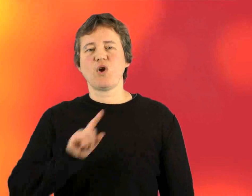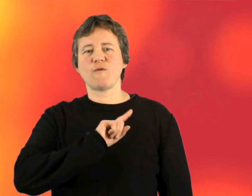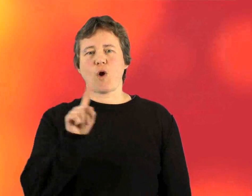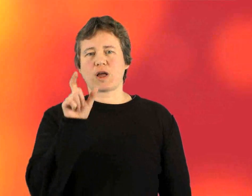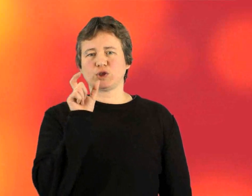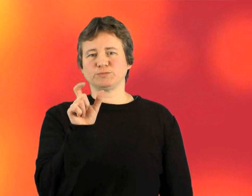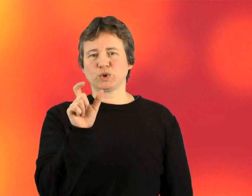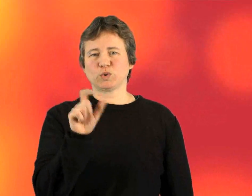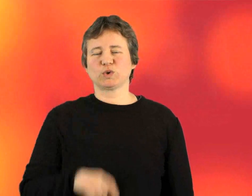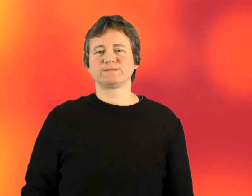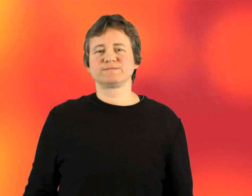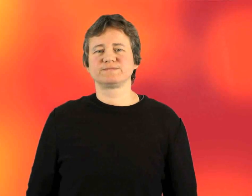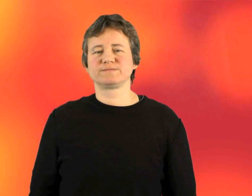Wochenspruch